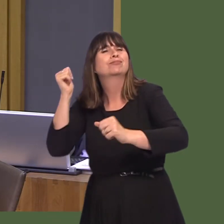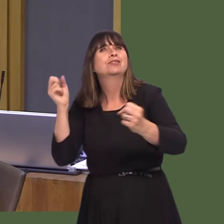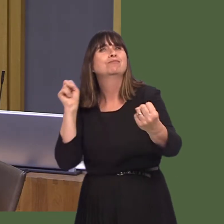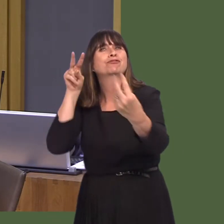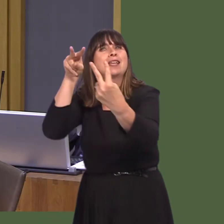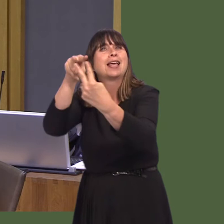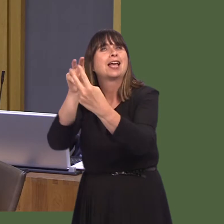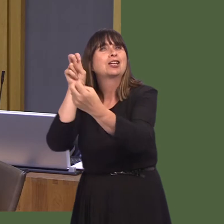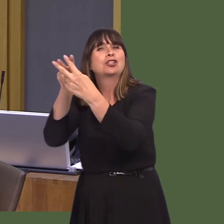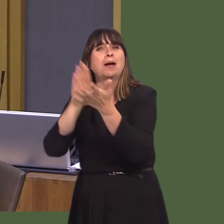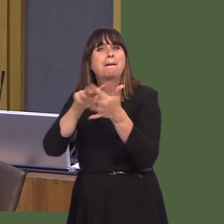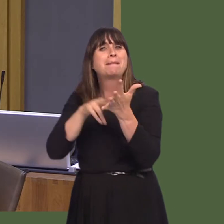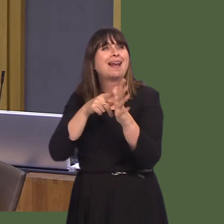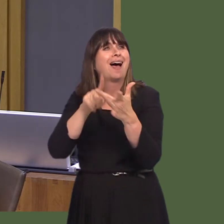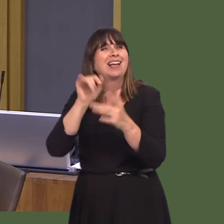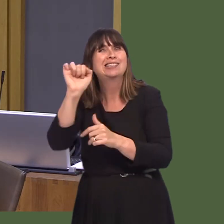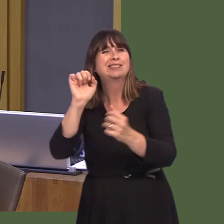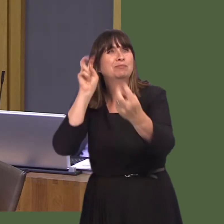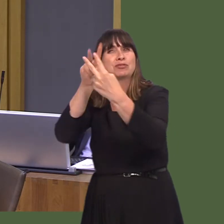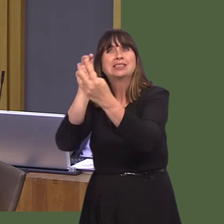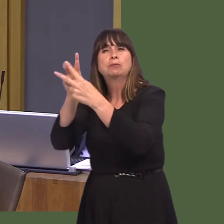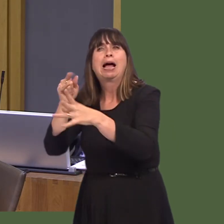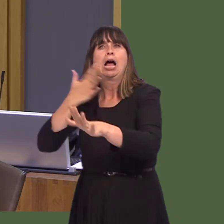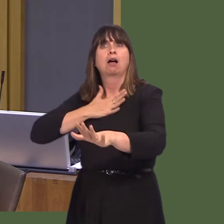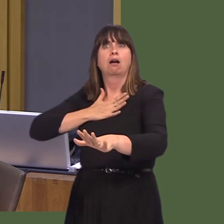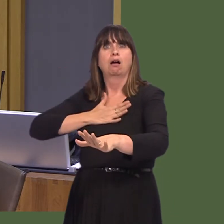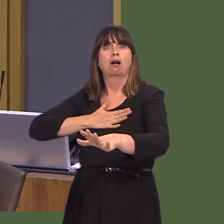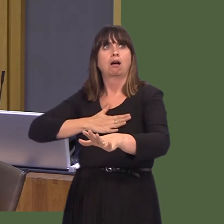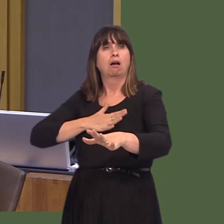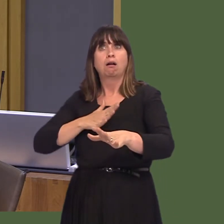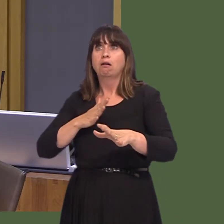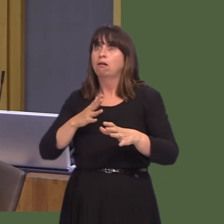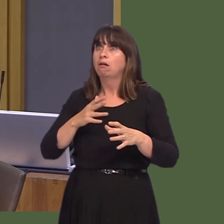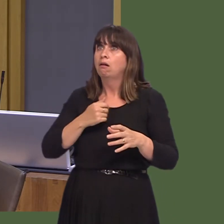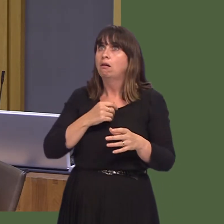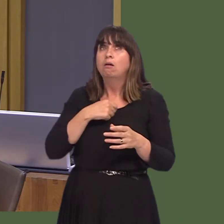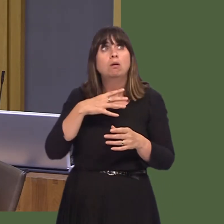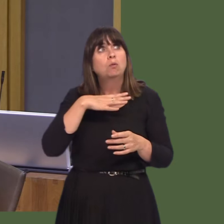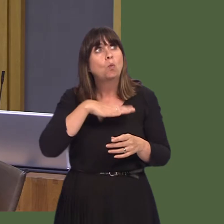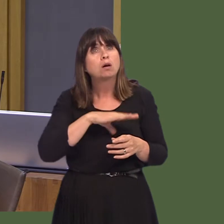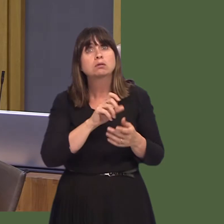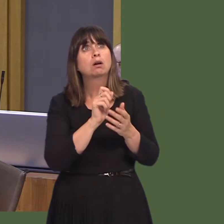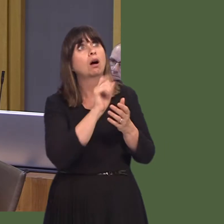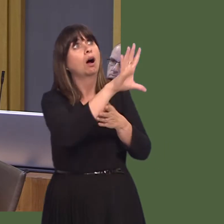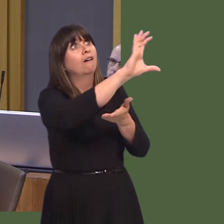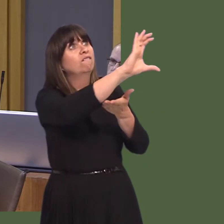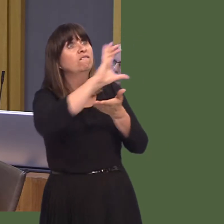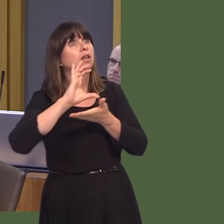nad oedden nhwín gymwys am arian o raglen Adeiladu ar gyfer y Dyfodol.